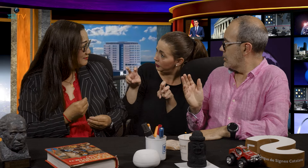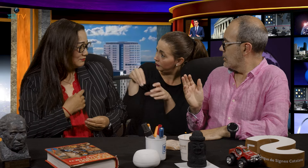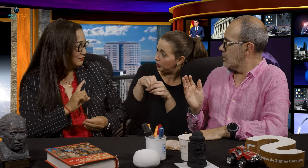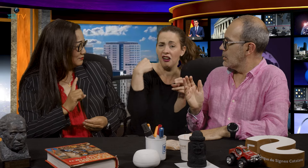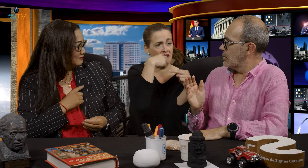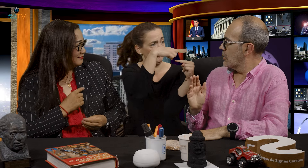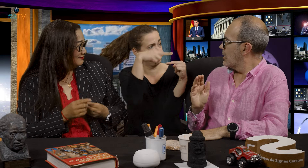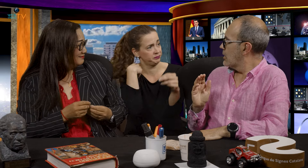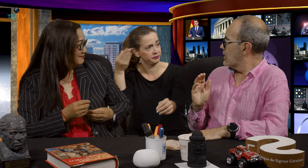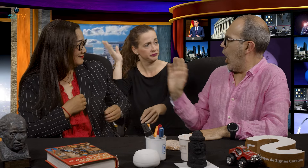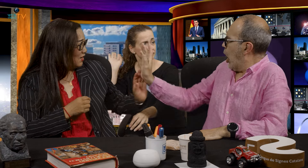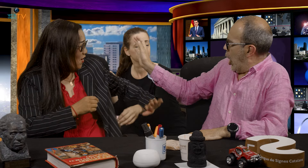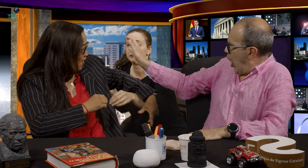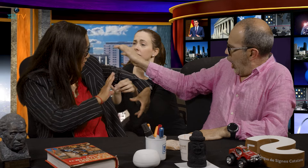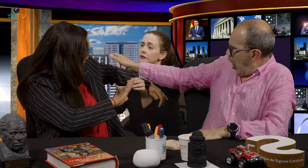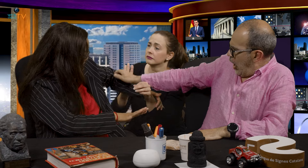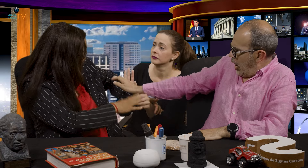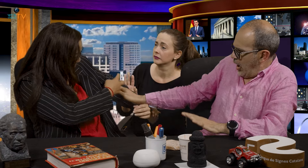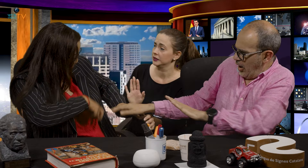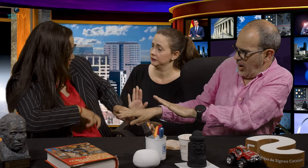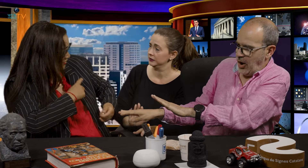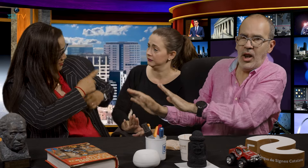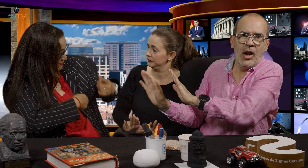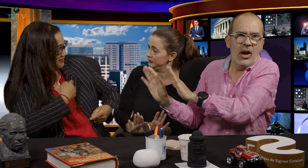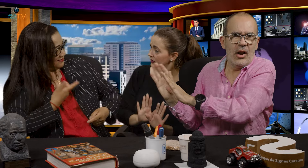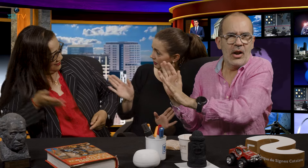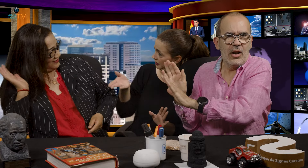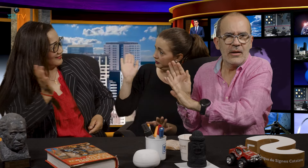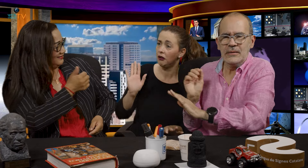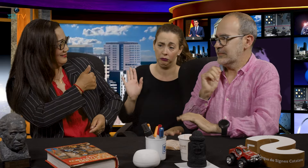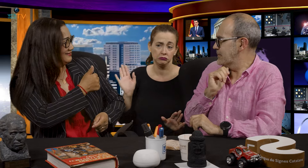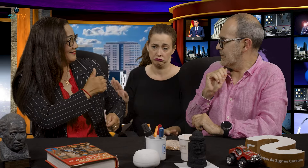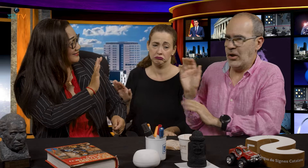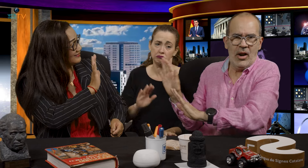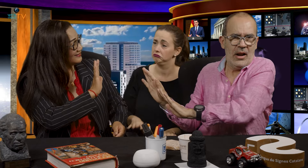Si eres nueva en el trabajo, podemos ponerte a editar. Yo te devuelvo el puesto y me voy.